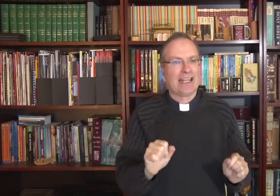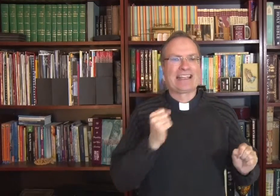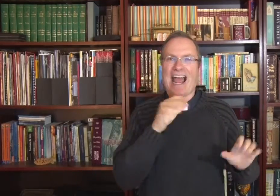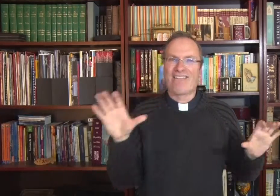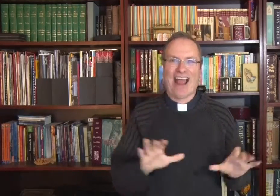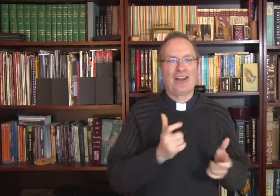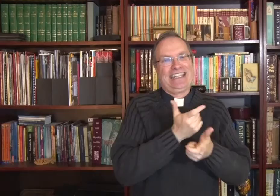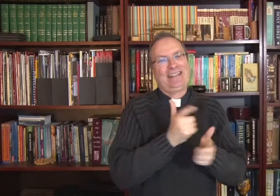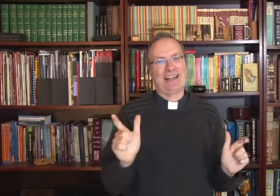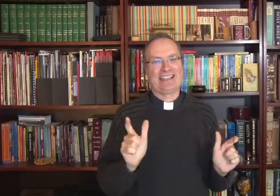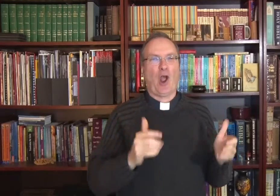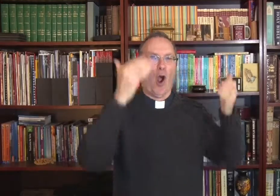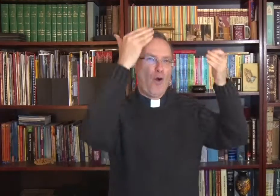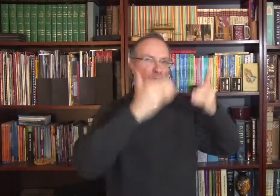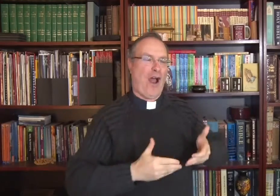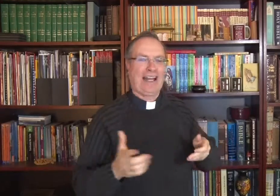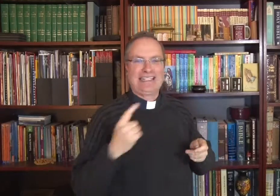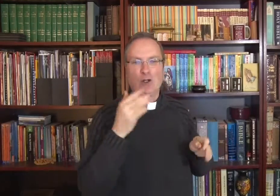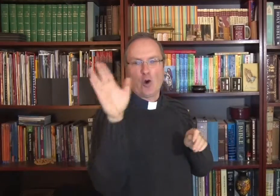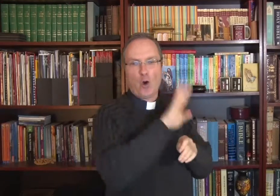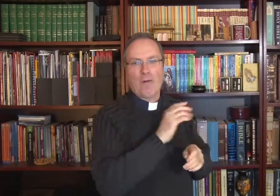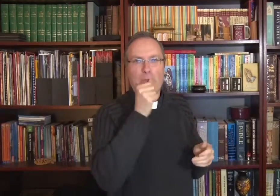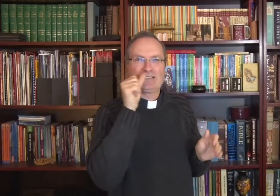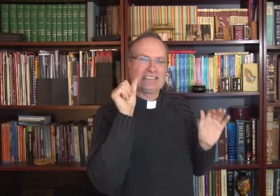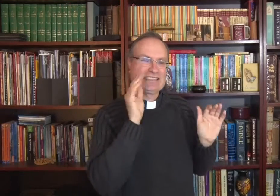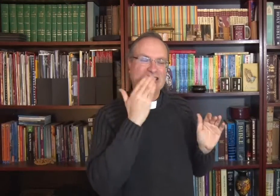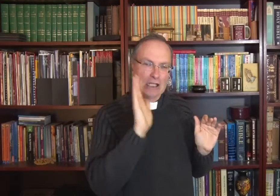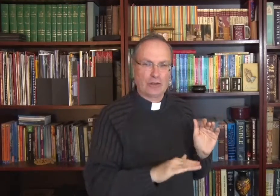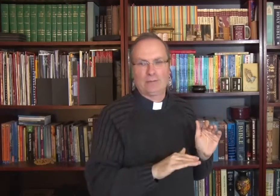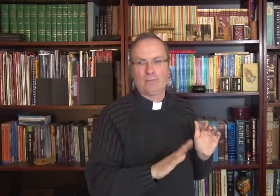sans faire de la liberté un voile qui couvre la méchanceté